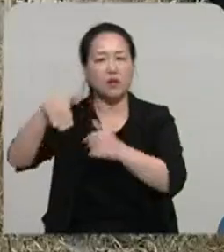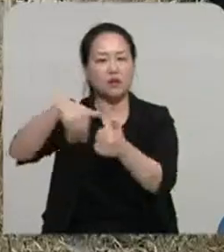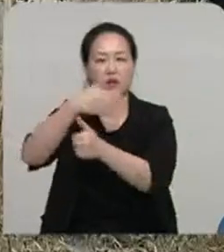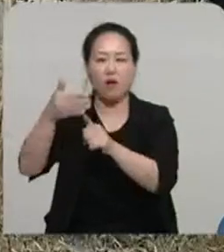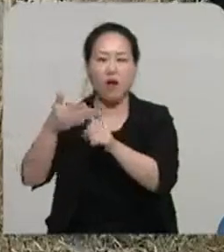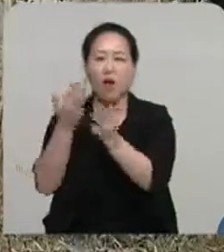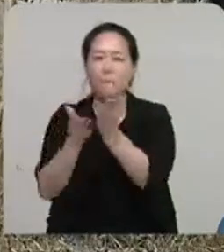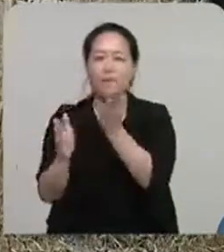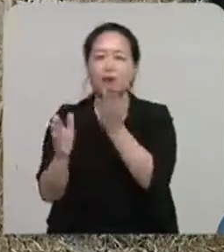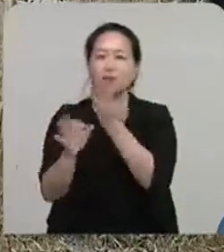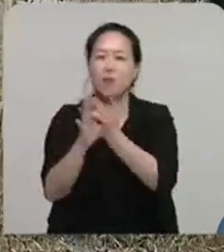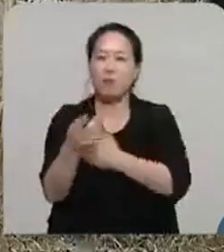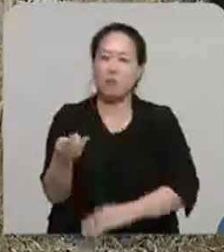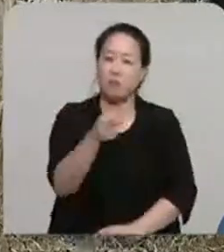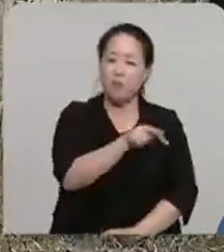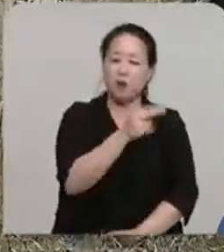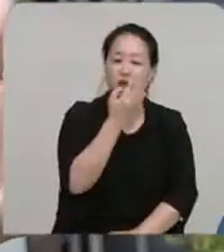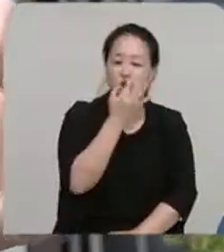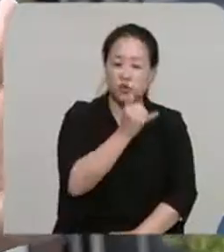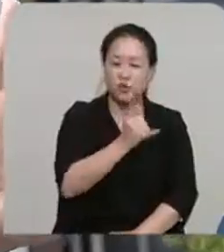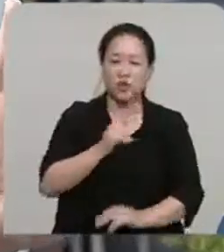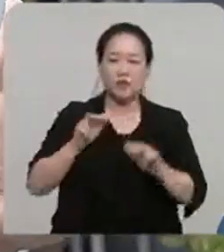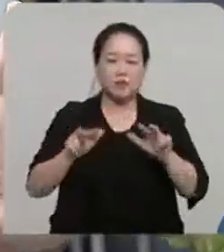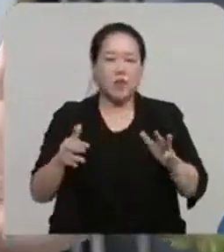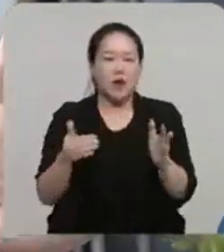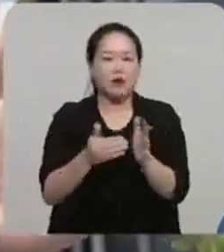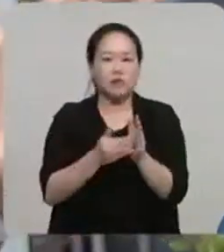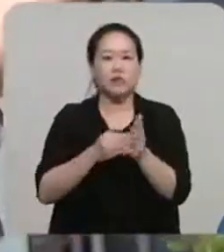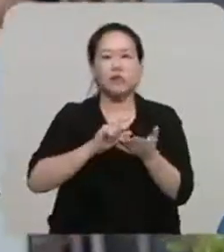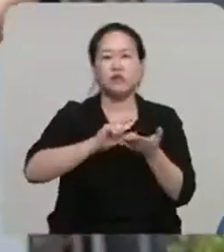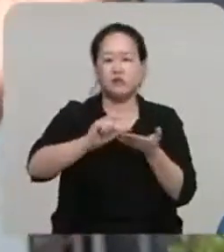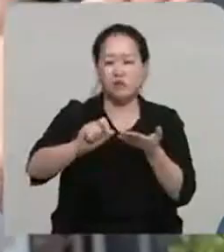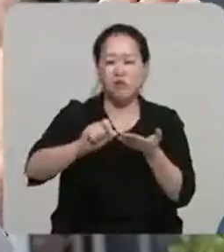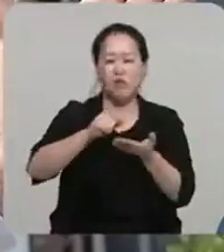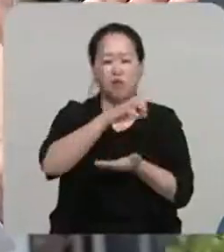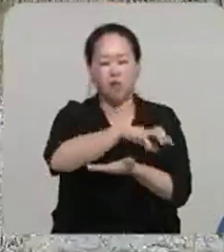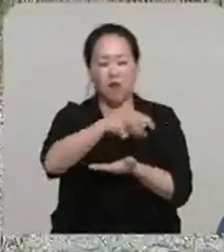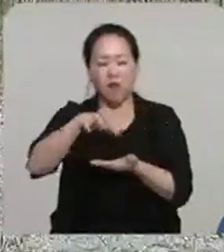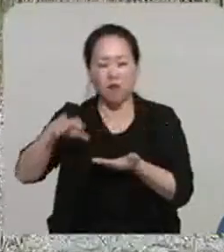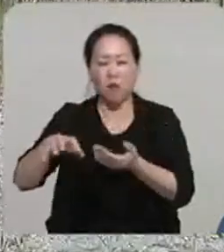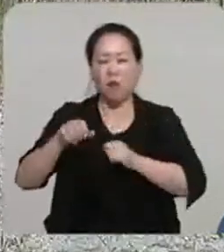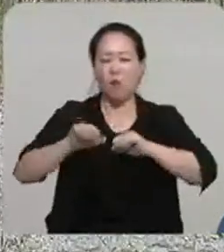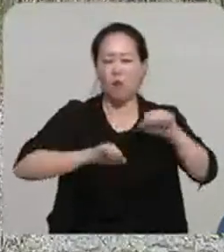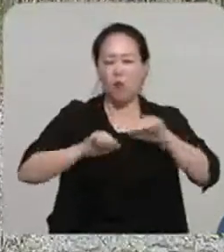그동안 지역에서 터를 닦아온 입지 자들은 이 같은 비례의원들 행보 가 달갑지만은 않습니다.